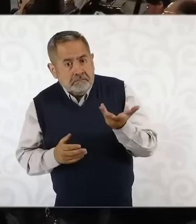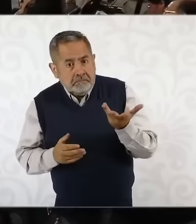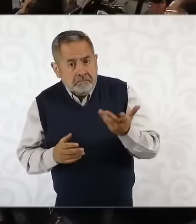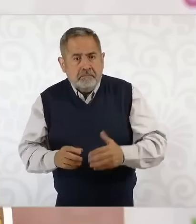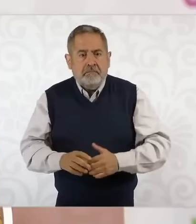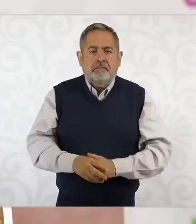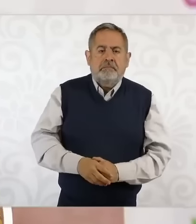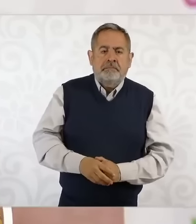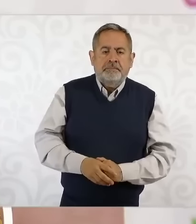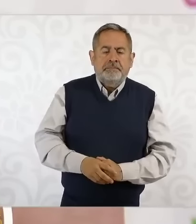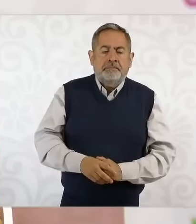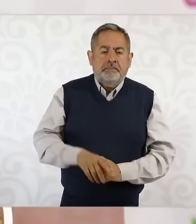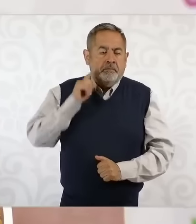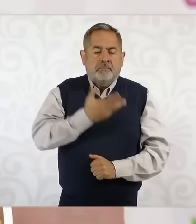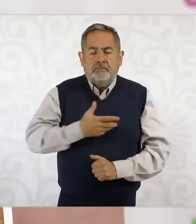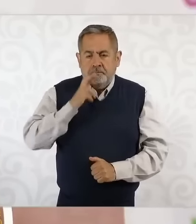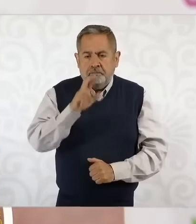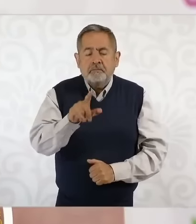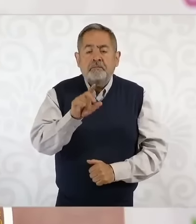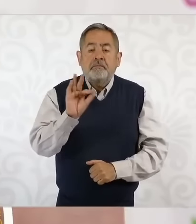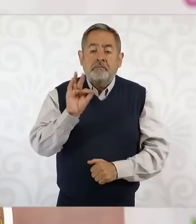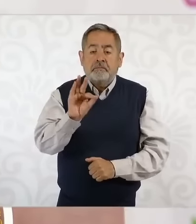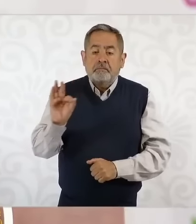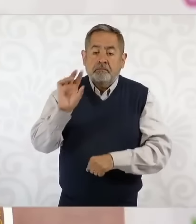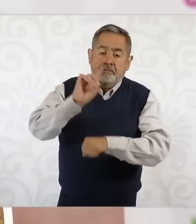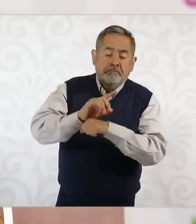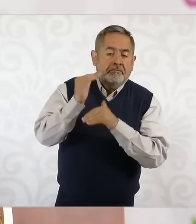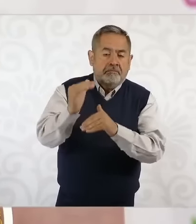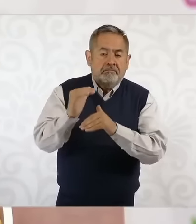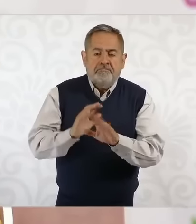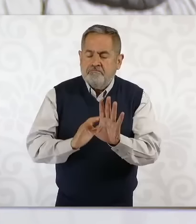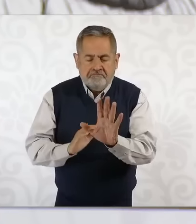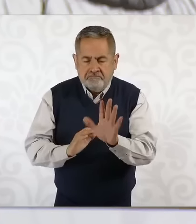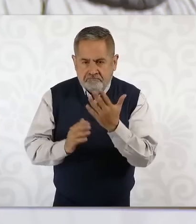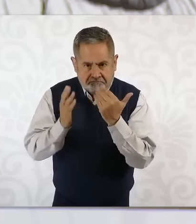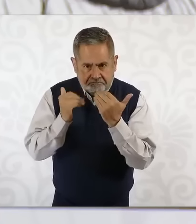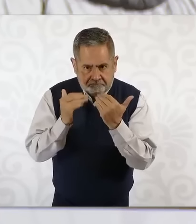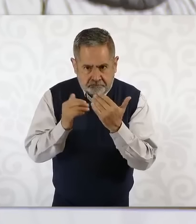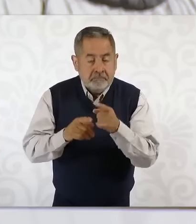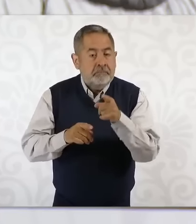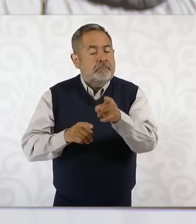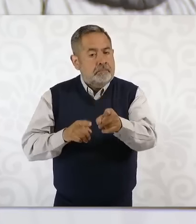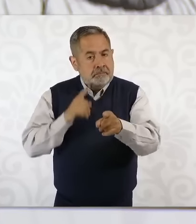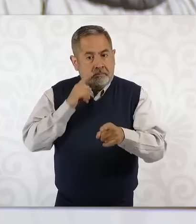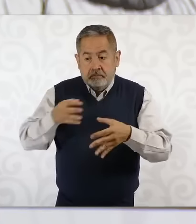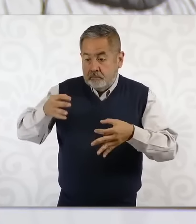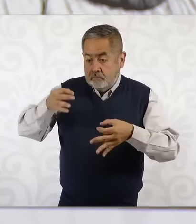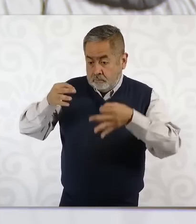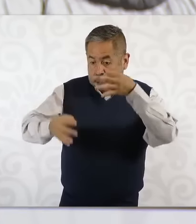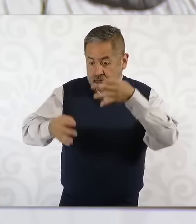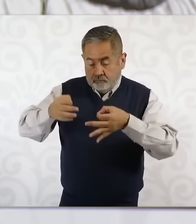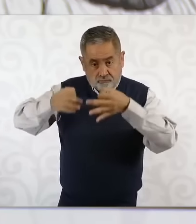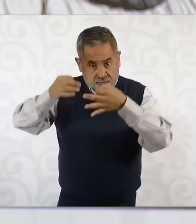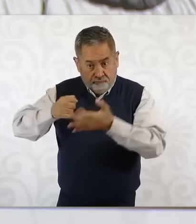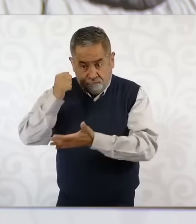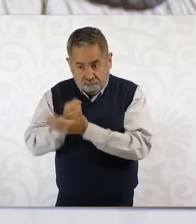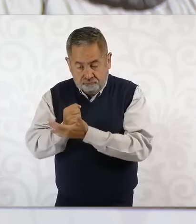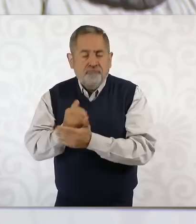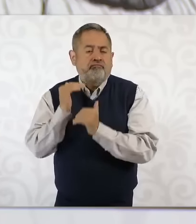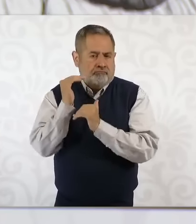no hay plazo. El habría plazo si fuera un juicio formal de extradición. Recuerden que en este caso